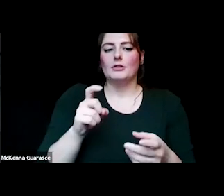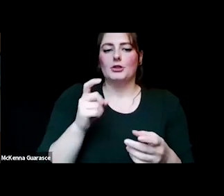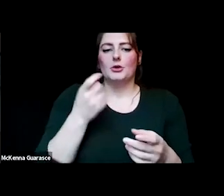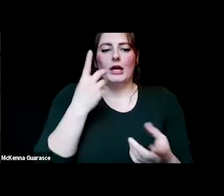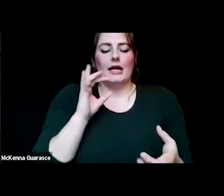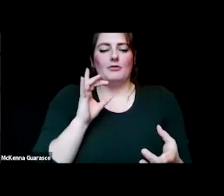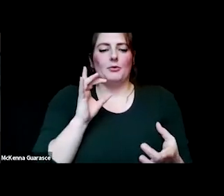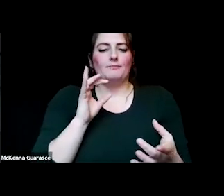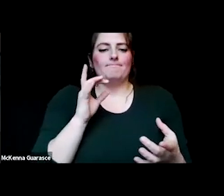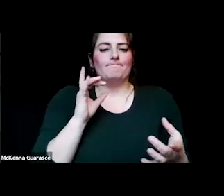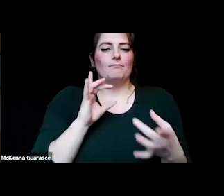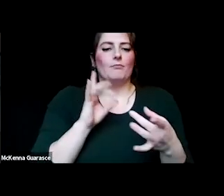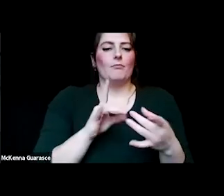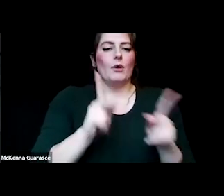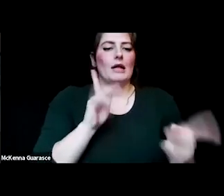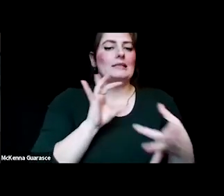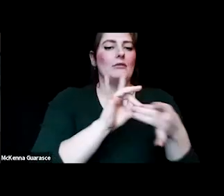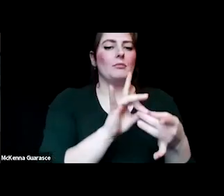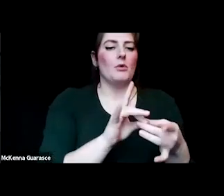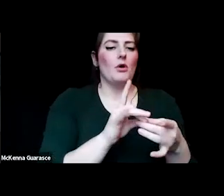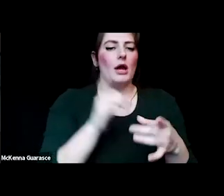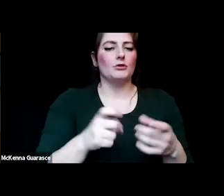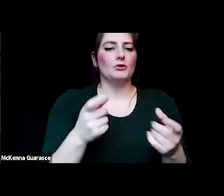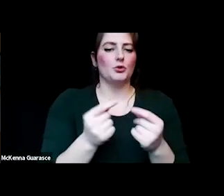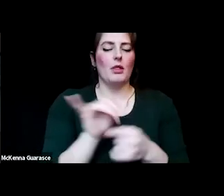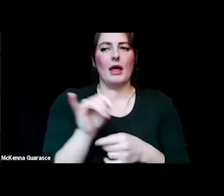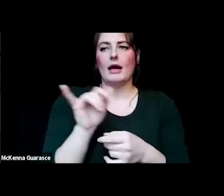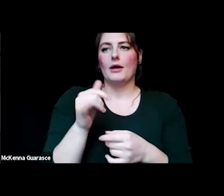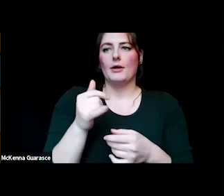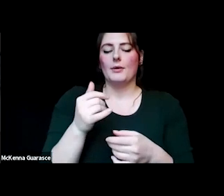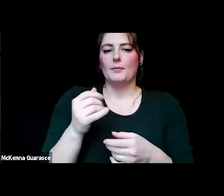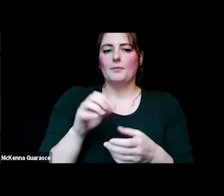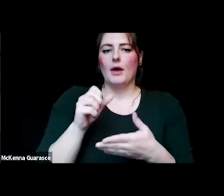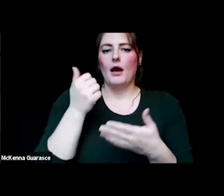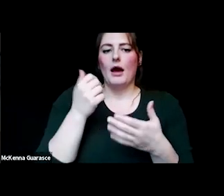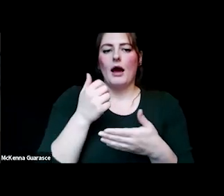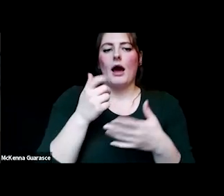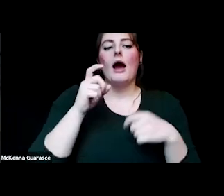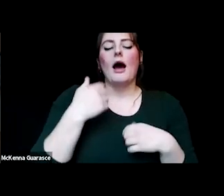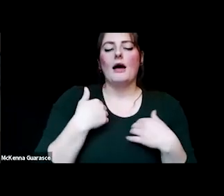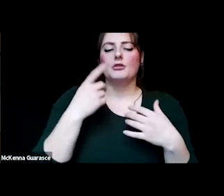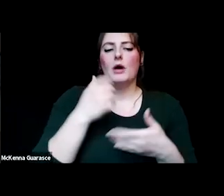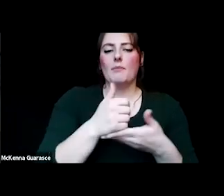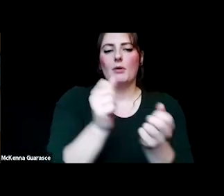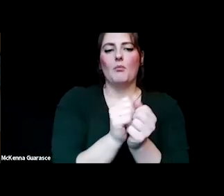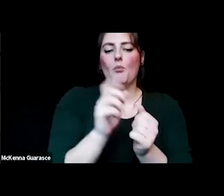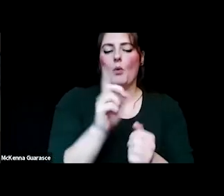son la mejor forma de hacerlo. Y si hablamos de desarrollos de viviendas públicas, no puedes hacer eso sin una estrecha colaboración